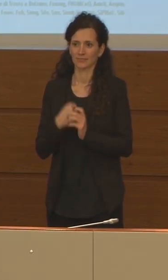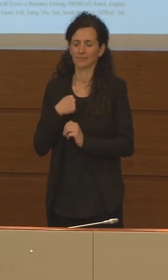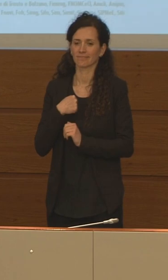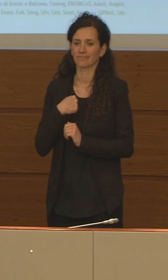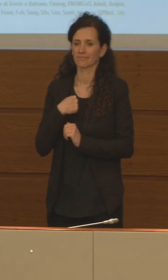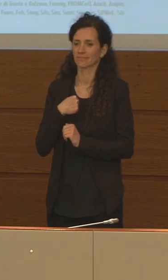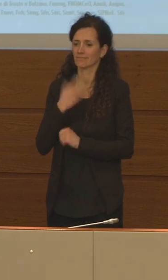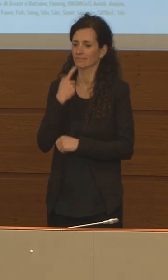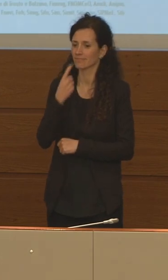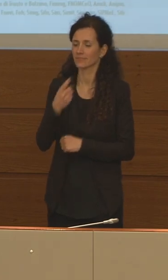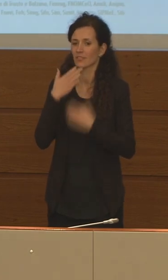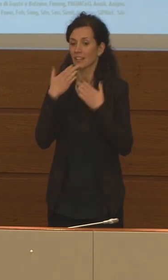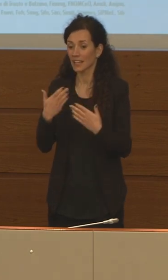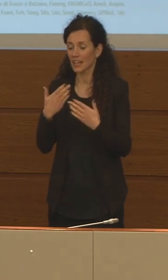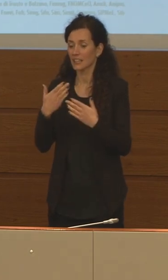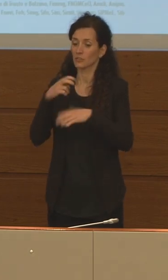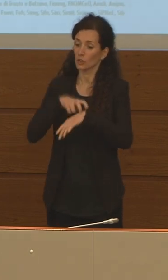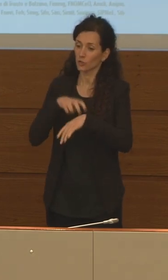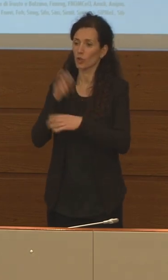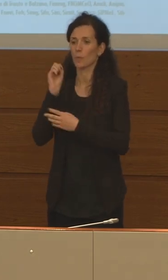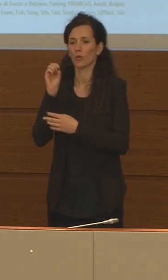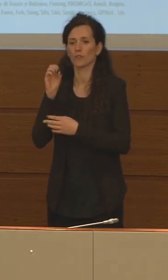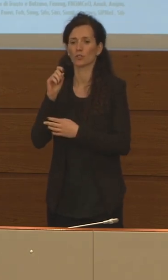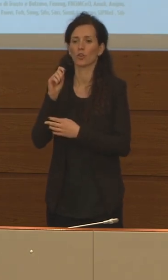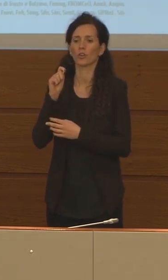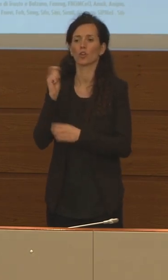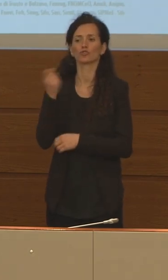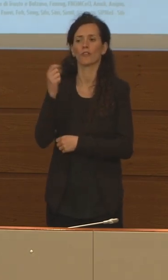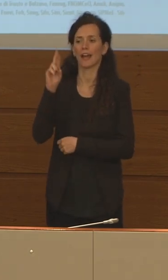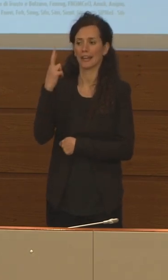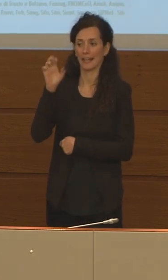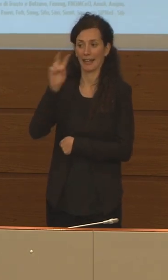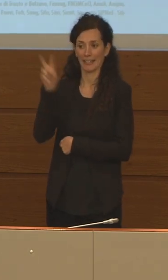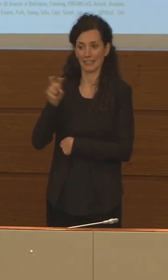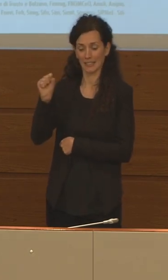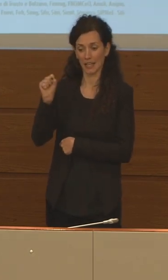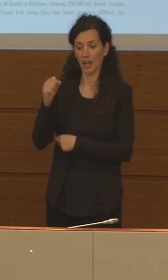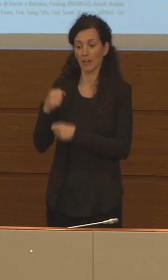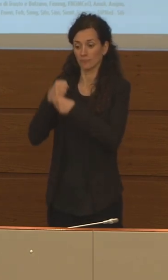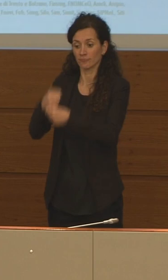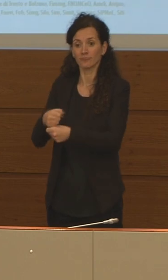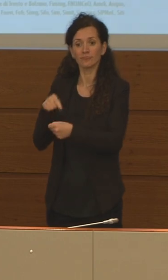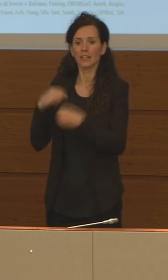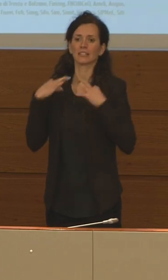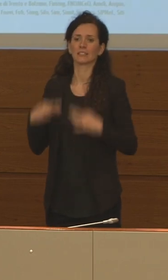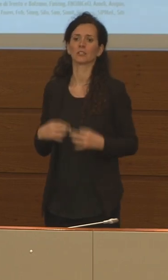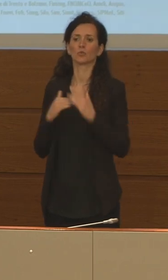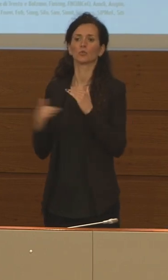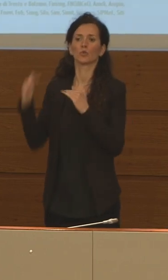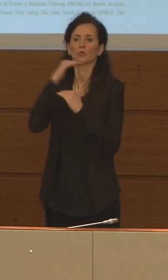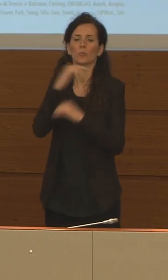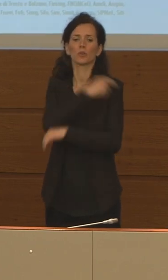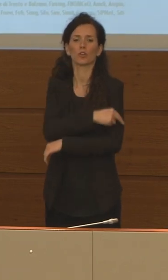il professor Giovanni Rezza che rappresenta l'Istituto Superiore di Sanità, direttore